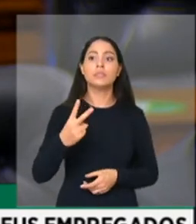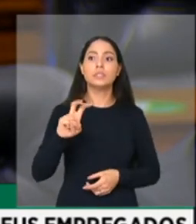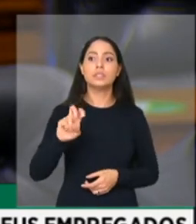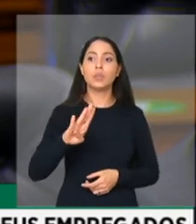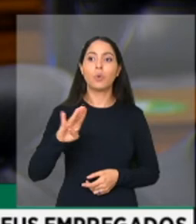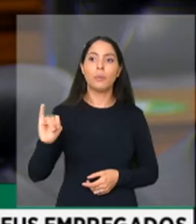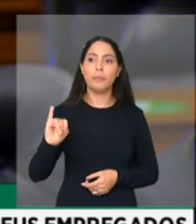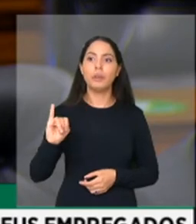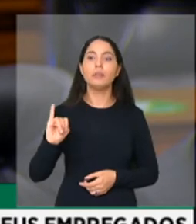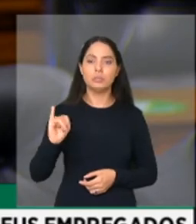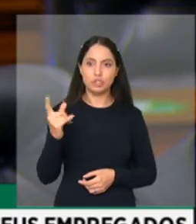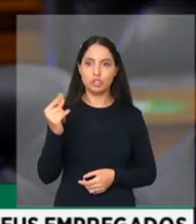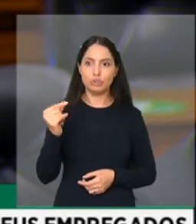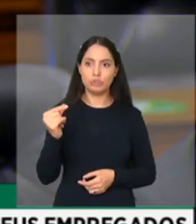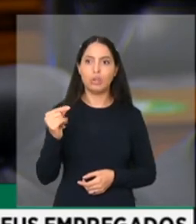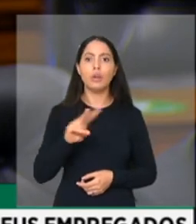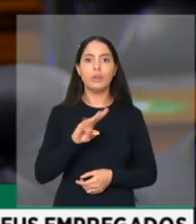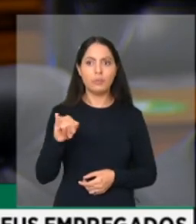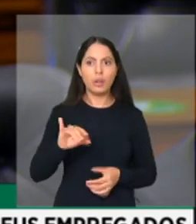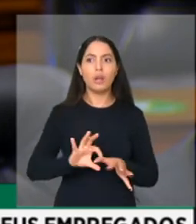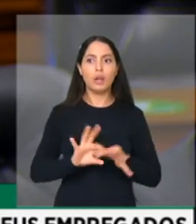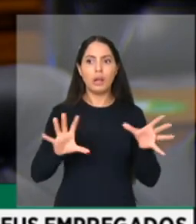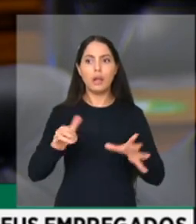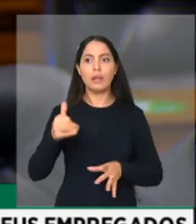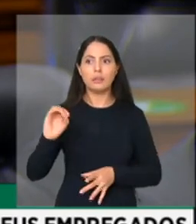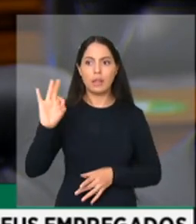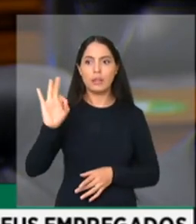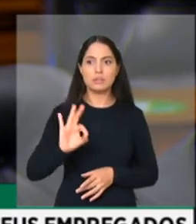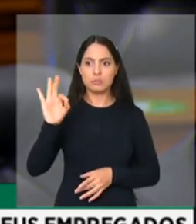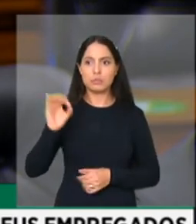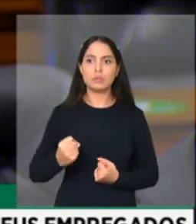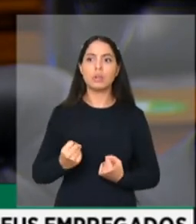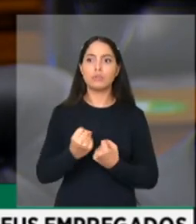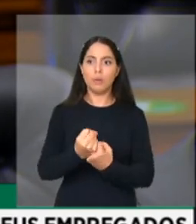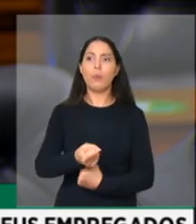COM 25 BI EM CAIXA NÃO CUSTA NADA LIBERAR 10% PARA AUXILIAR NA AQUISIÇÃO DE VACINAS PARA VACINAR A NOSSA POPULAÇÃO.